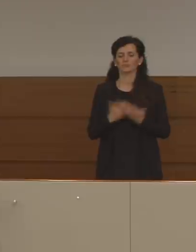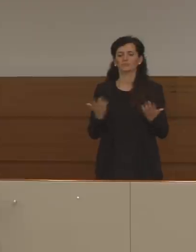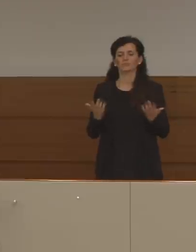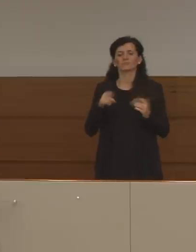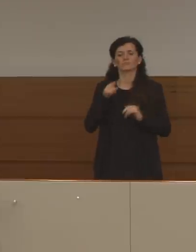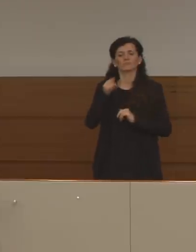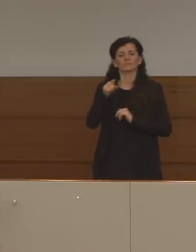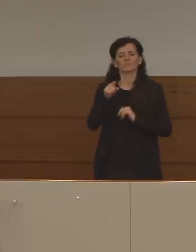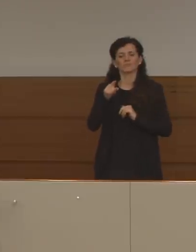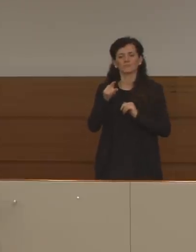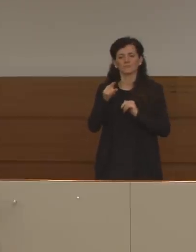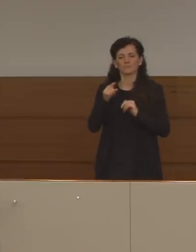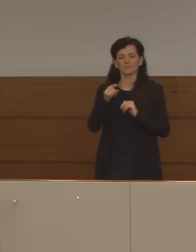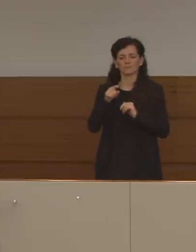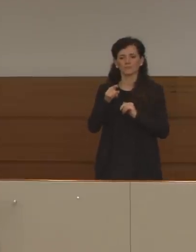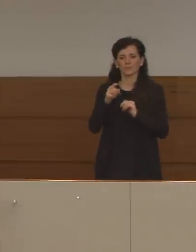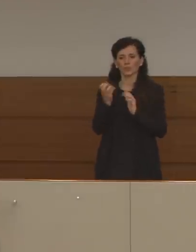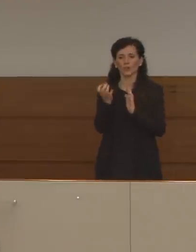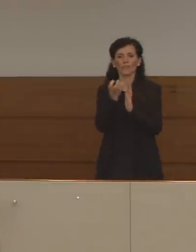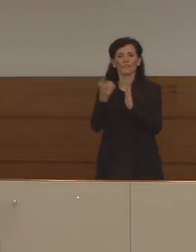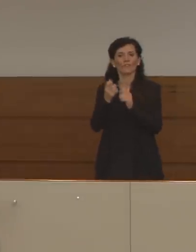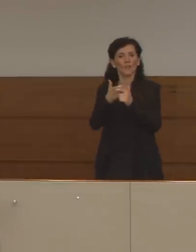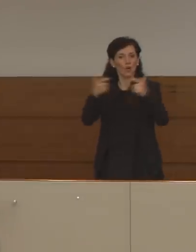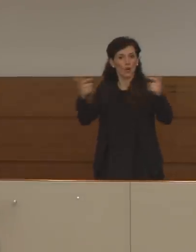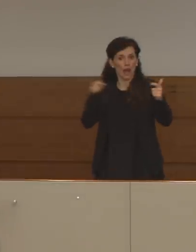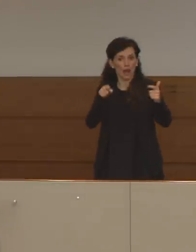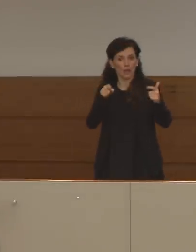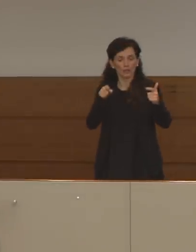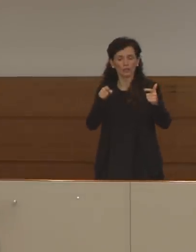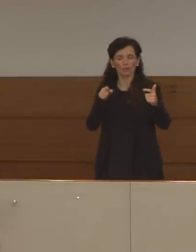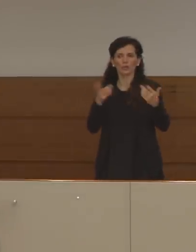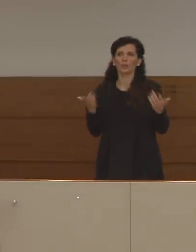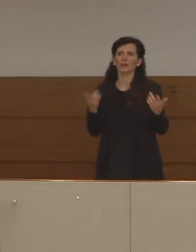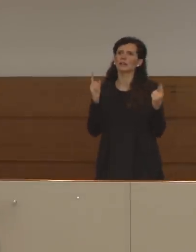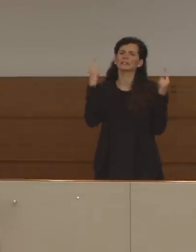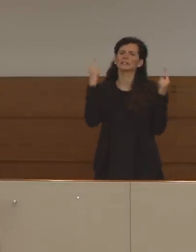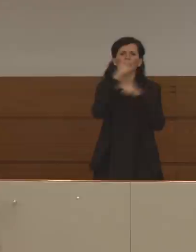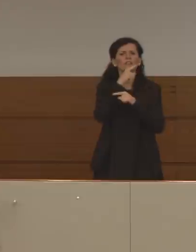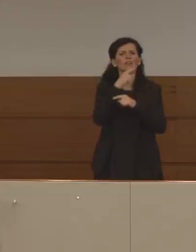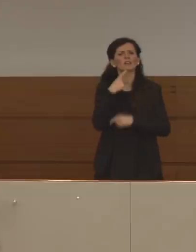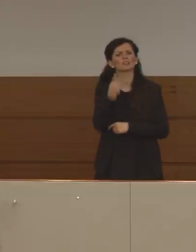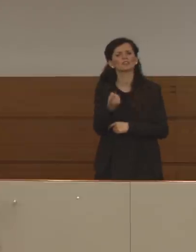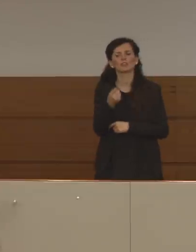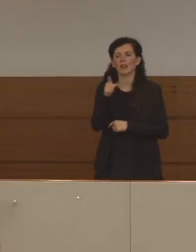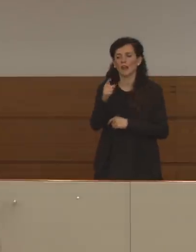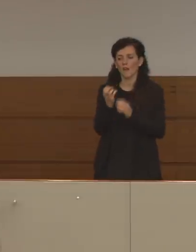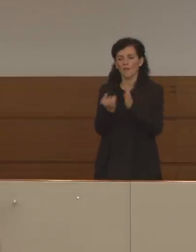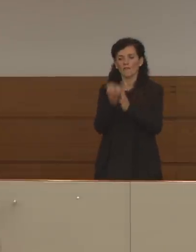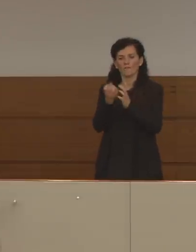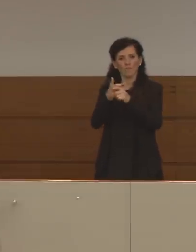È difficile considerare un focolaio come una origine, in questo caso